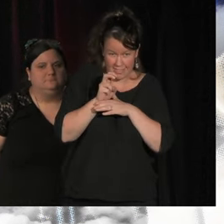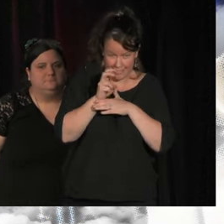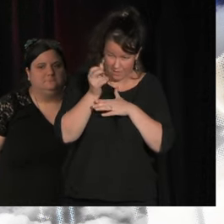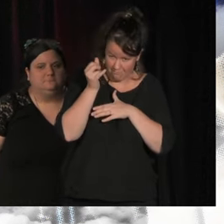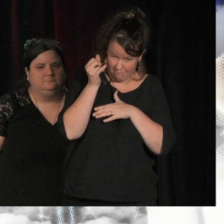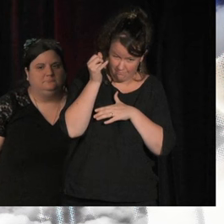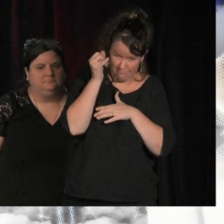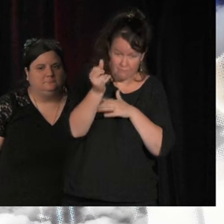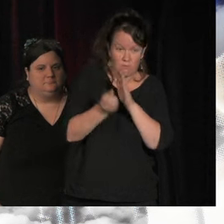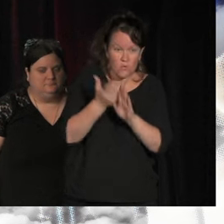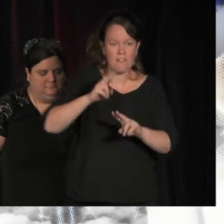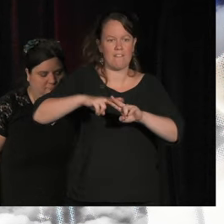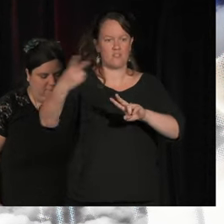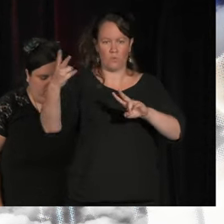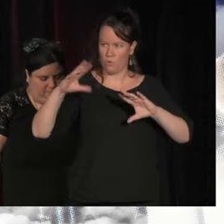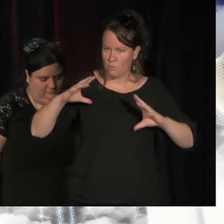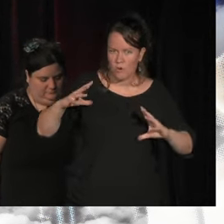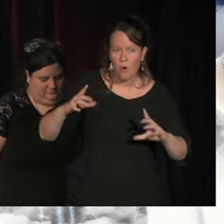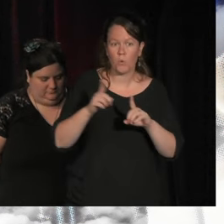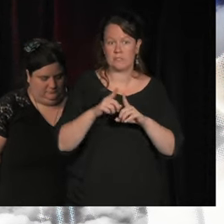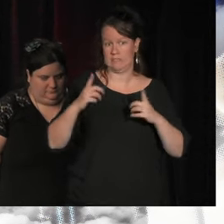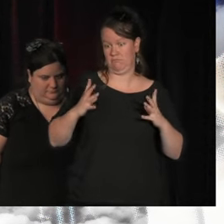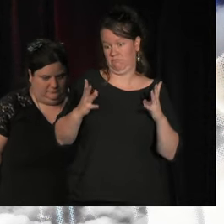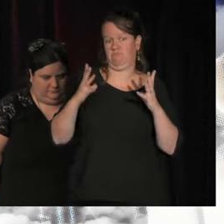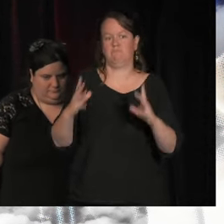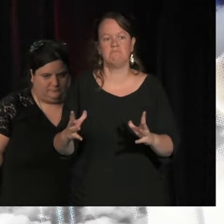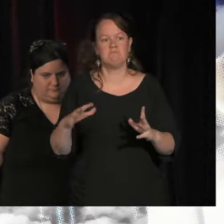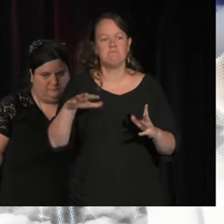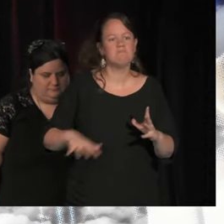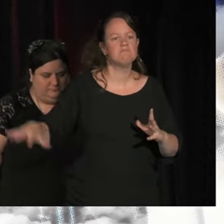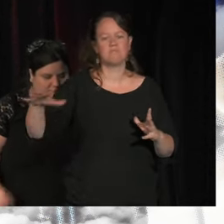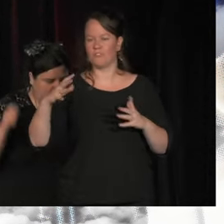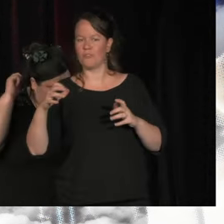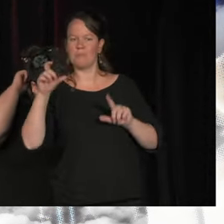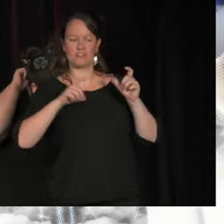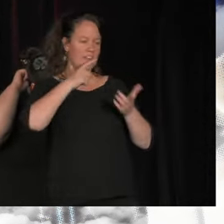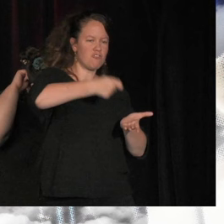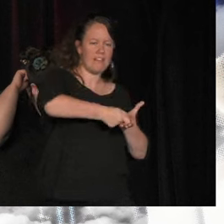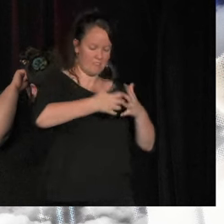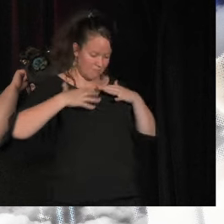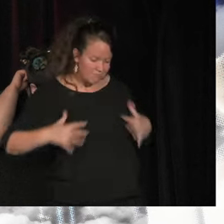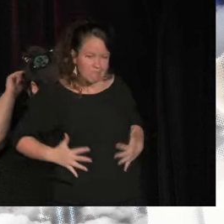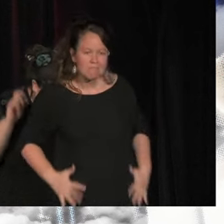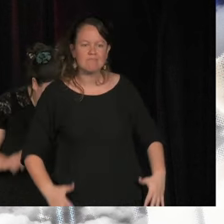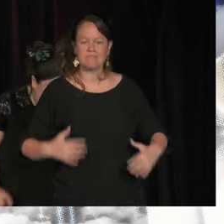Et surtout, comment on ne leur fait pas perdre tout l'argent qu'ils ont investi ? Parce que tu retrouves tous tes skins, tous ces trucs que tu avais achetés, toutes tes loot boxs que tu avais achetées dans Overwatch,